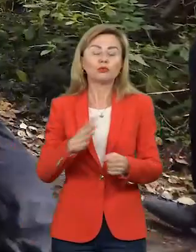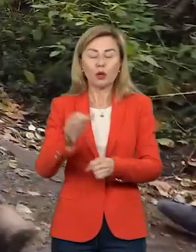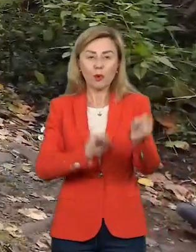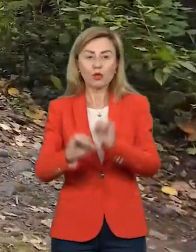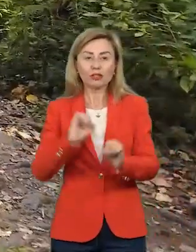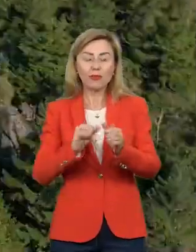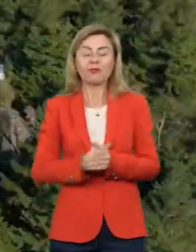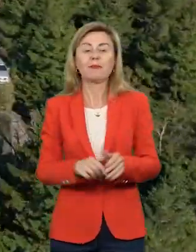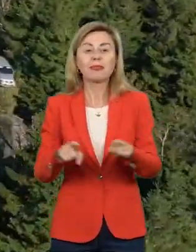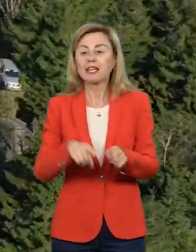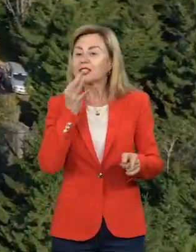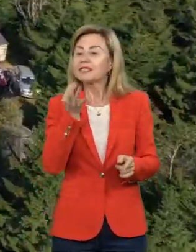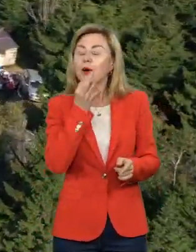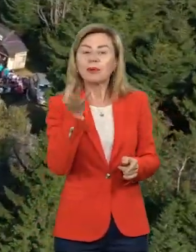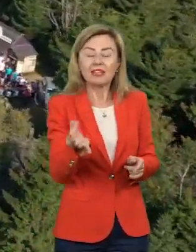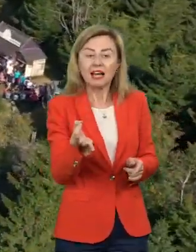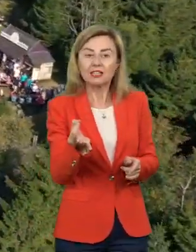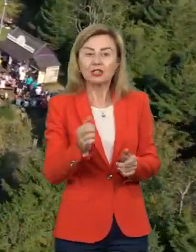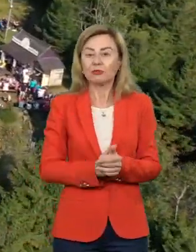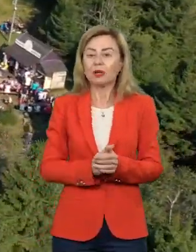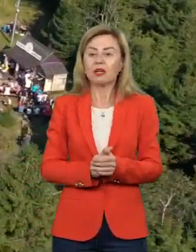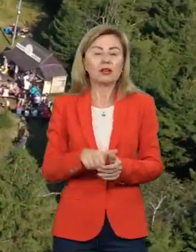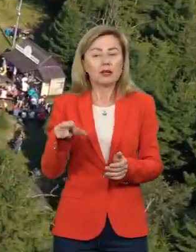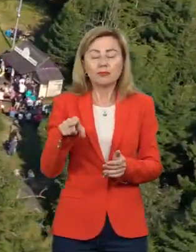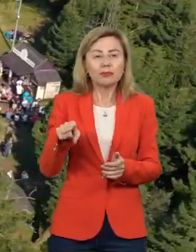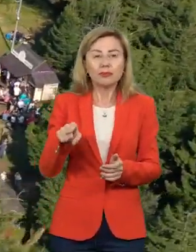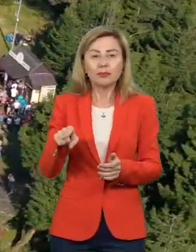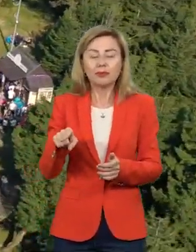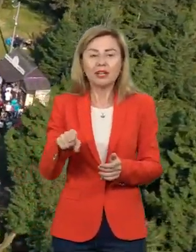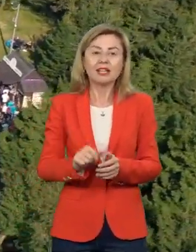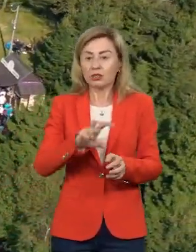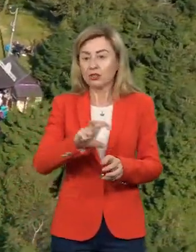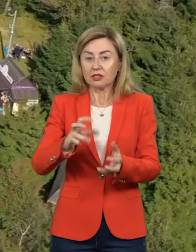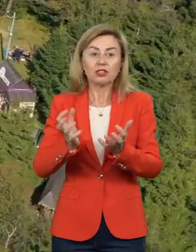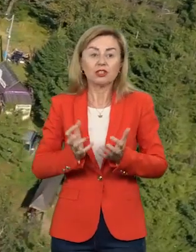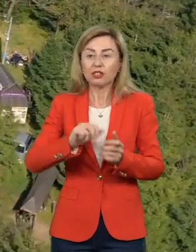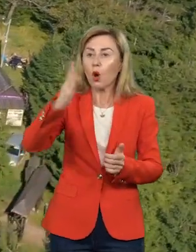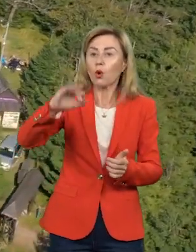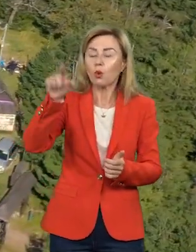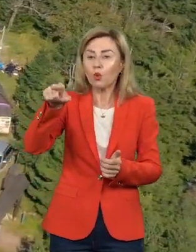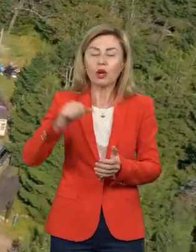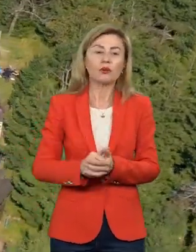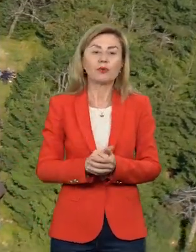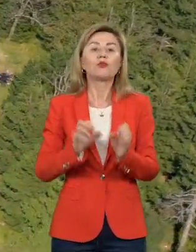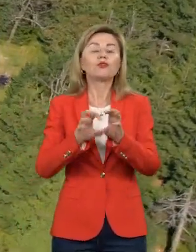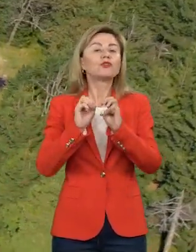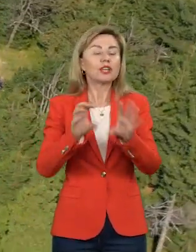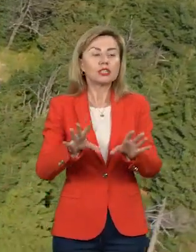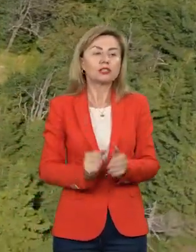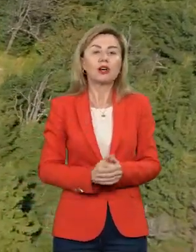Zapytaliśmy także uczestników wypraw o ich zamiłowanie do odwiedzania naszych gór. Byliśmy na wielu wycieczkach, byliśmy w górach,